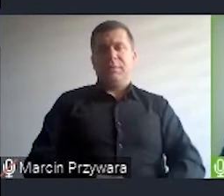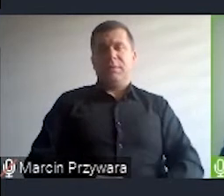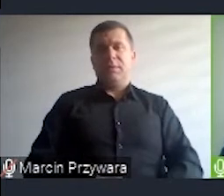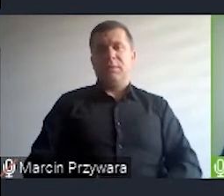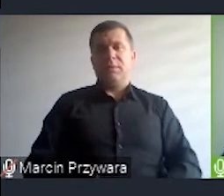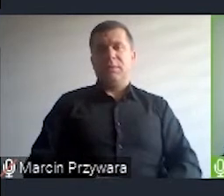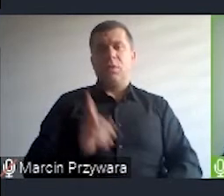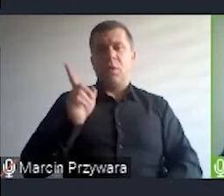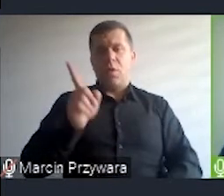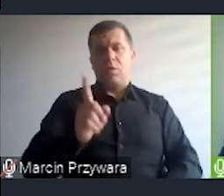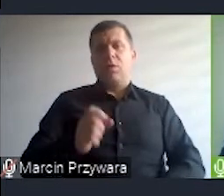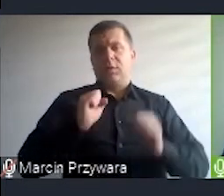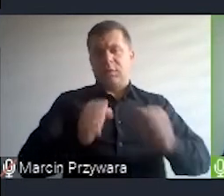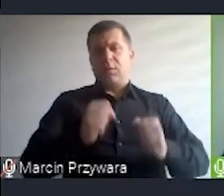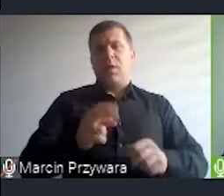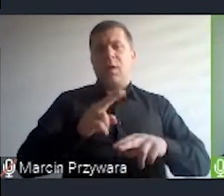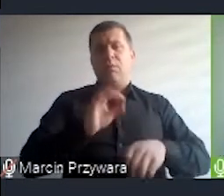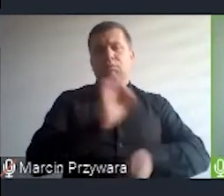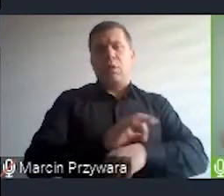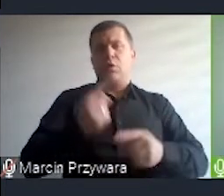zatem one funkcjonują sobie w projekcie trochę inaczej.